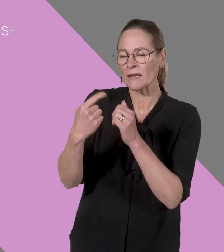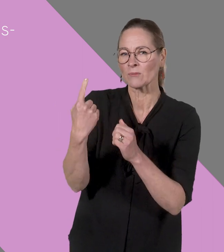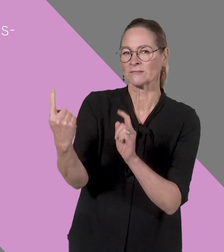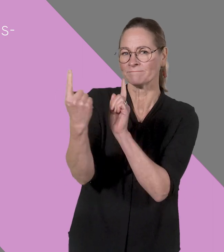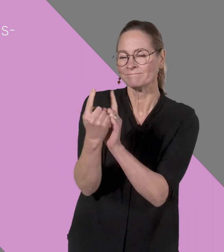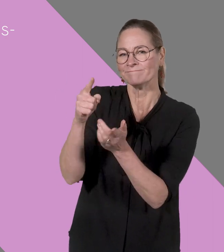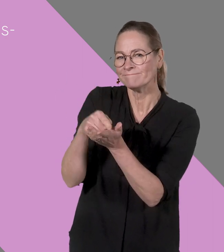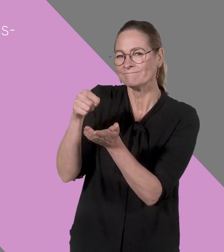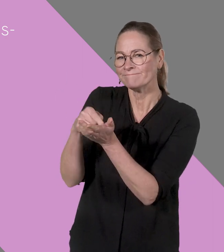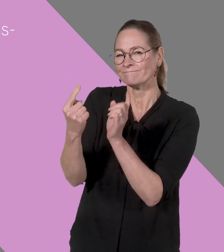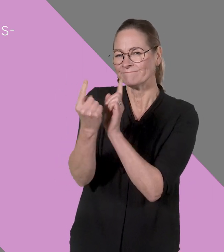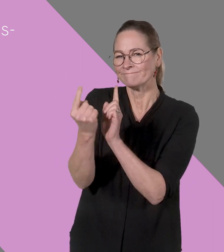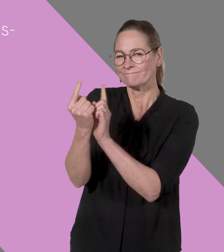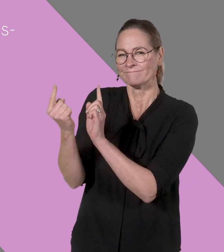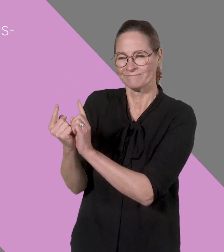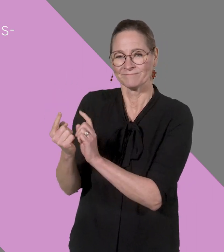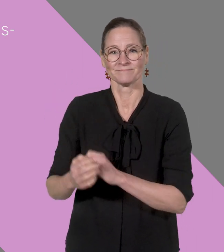yksi kerrallaan.